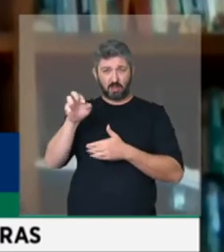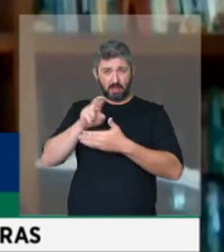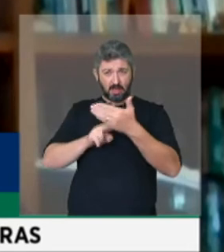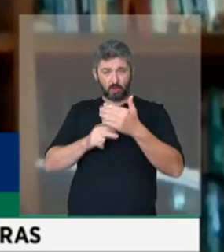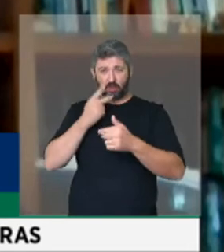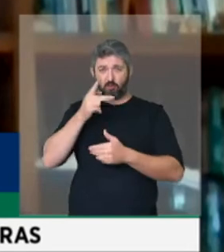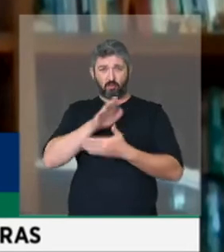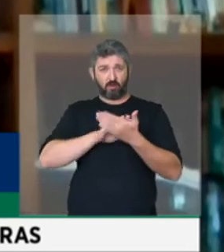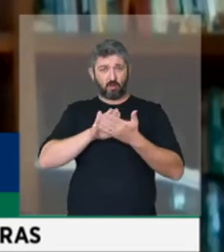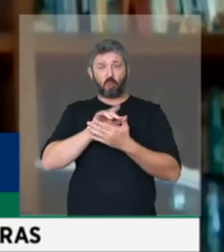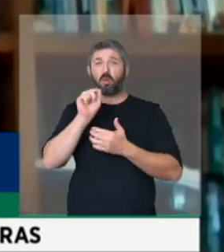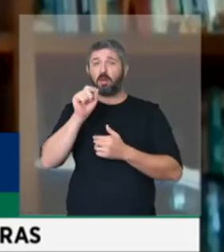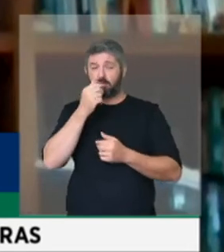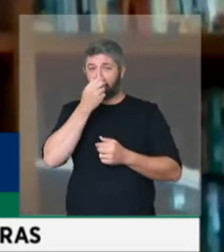PRIVATIZAÇÃO DO UMA EMPRESA DE 50 ANOS, QUE TEM UMA